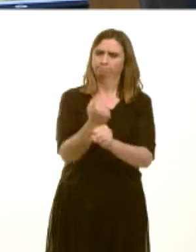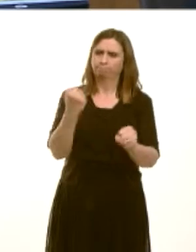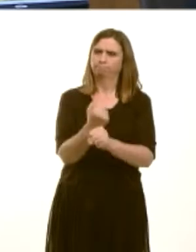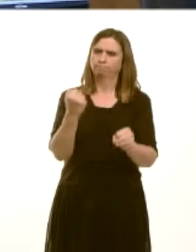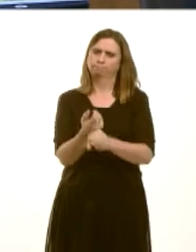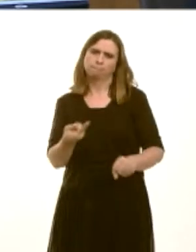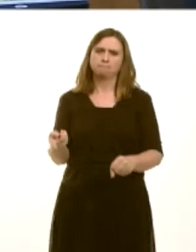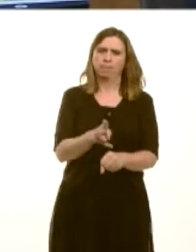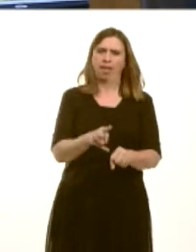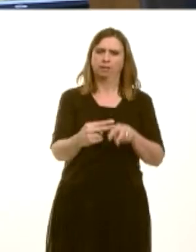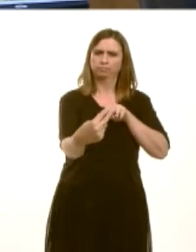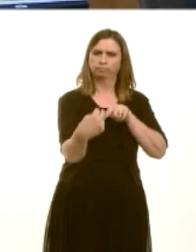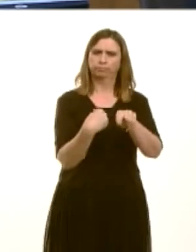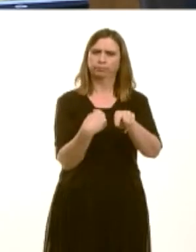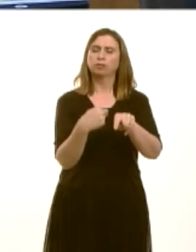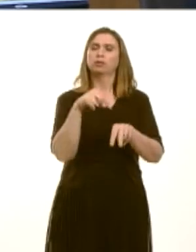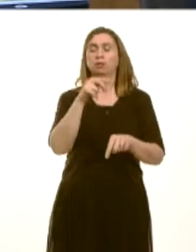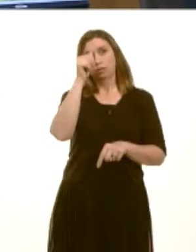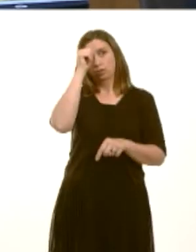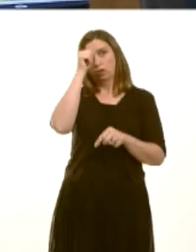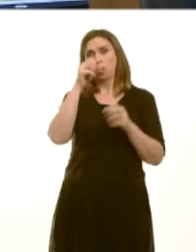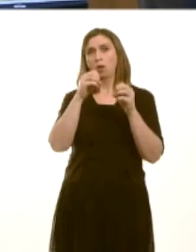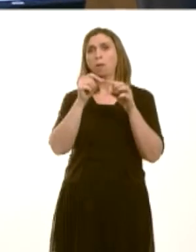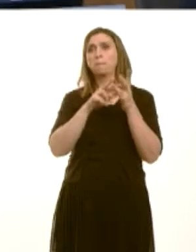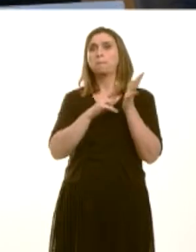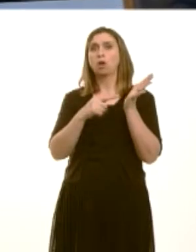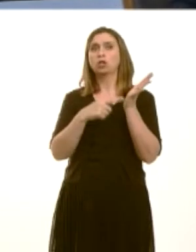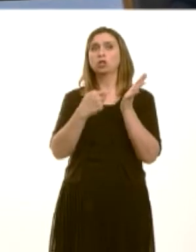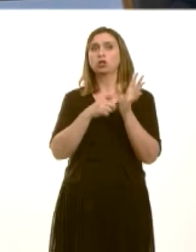yn gorfod cael ei wneud er mwyn ailadeiladuír rhwydwaith. Rwyín gwybod bod y rheilffordd